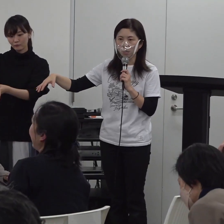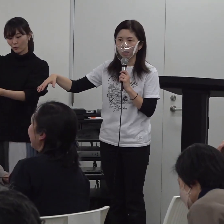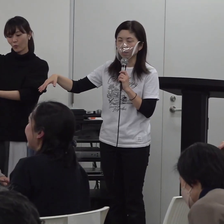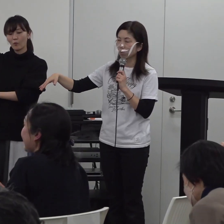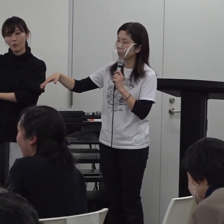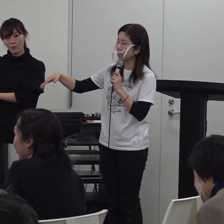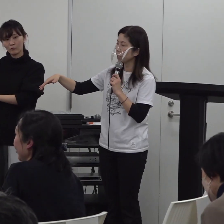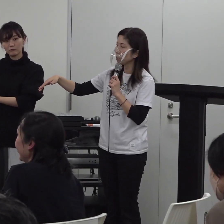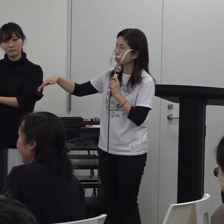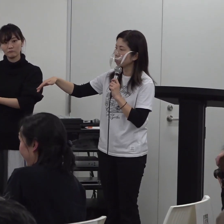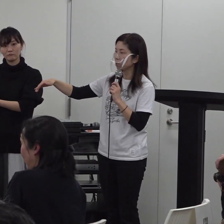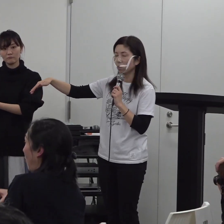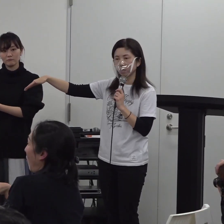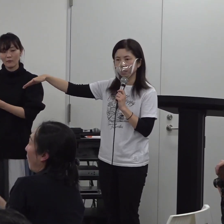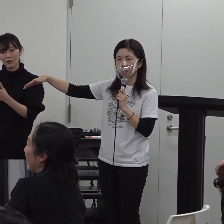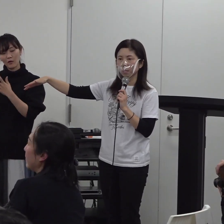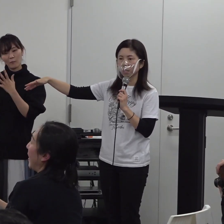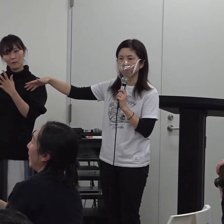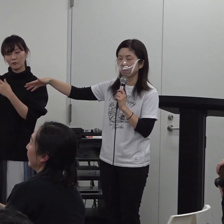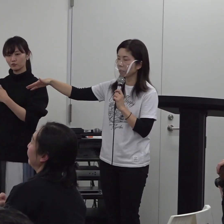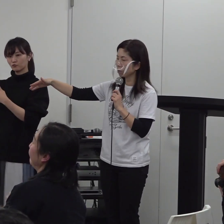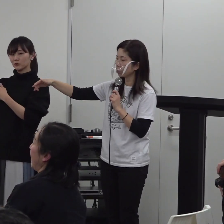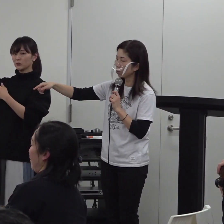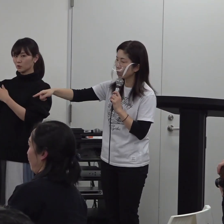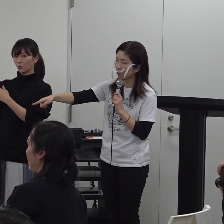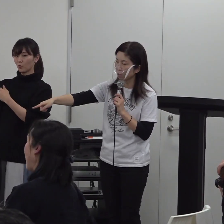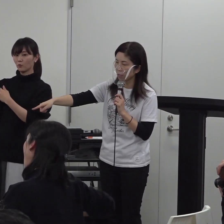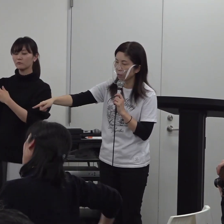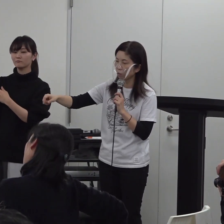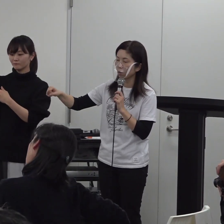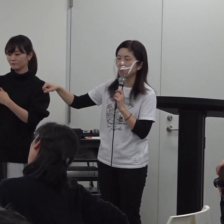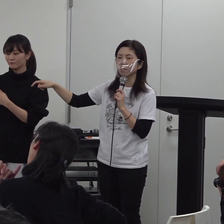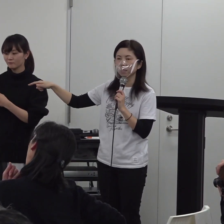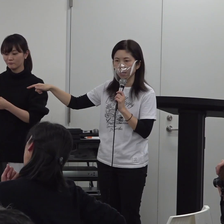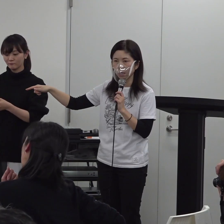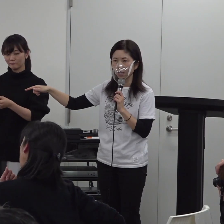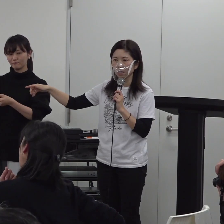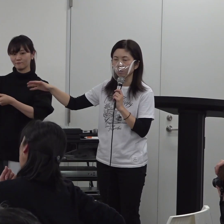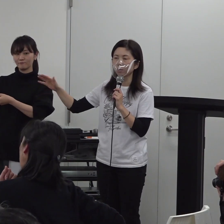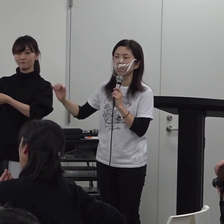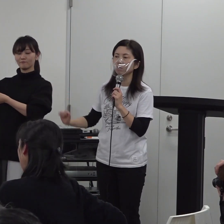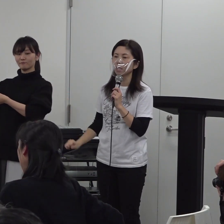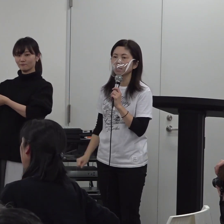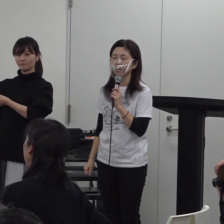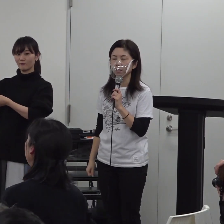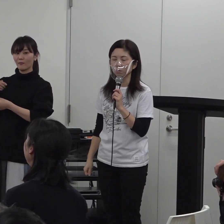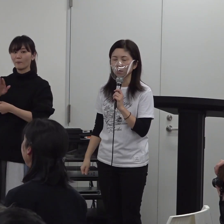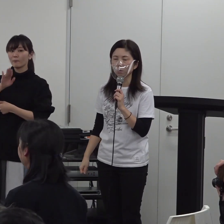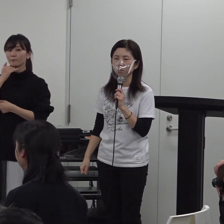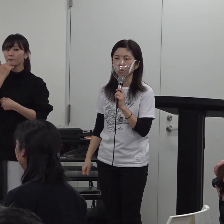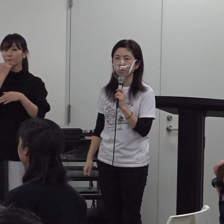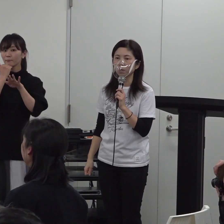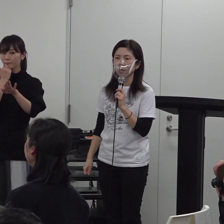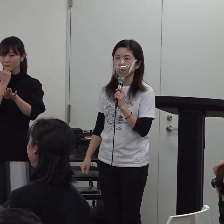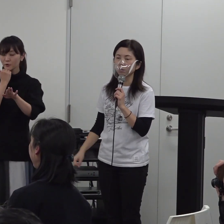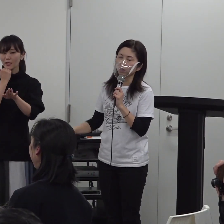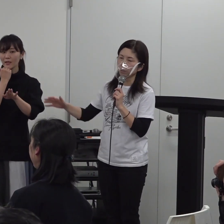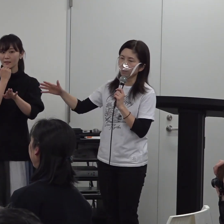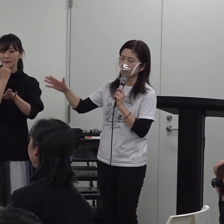時に後ろしかない場合は後ろでもリードを伸ばして そこでステイさせるっていうこともあると思います